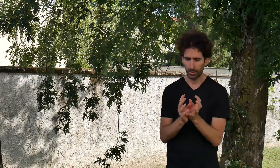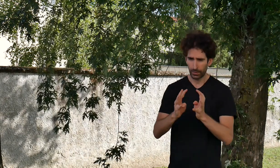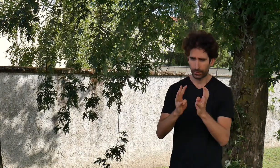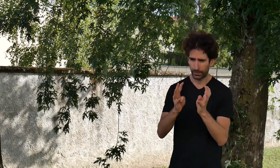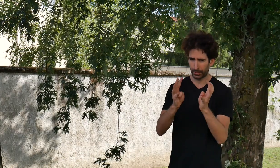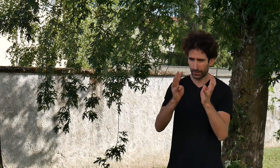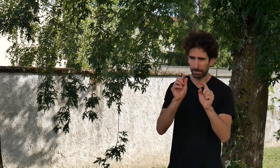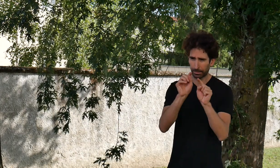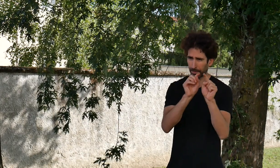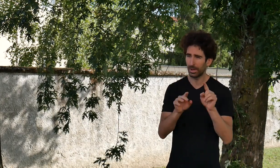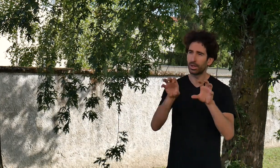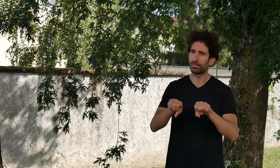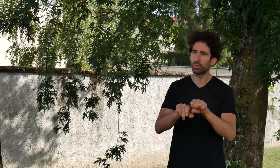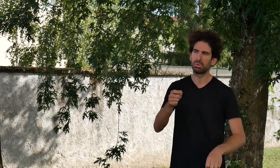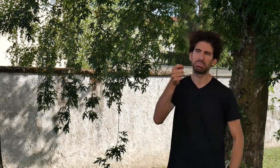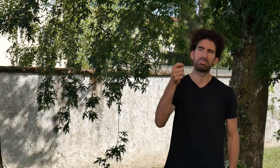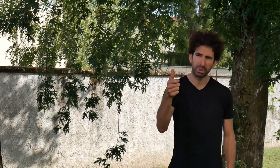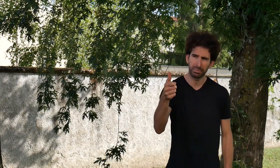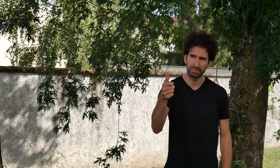Dans ce cas, les melanocytes produisent peu de mélanine